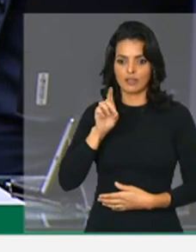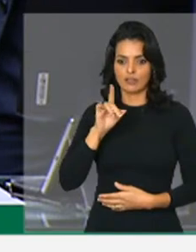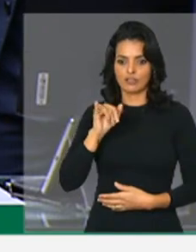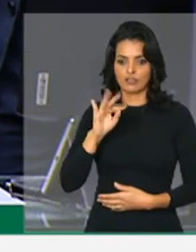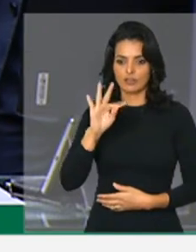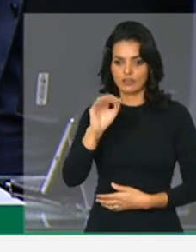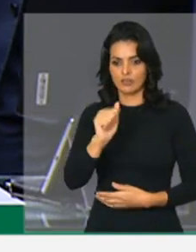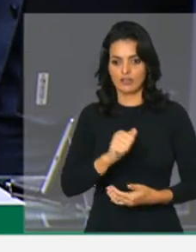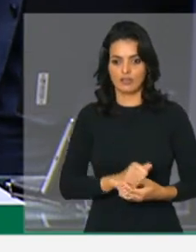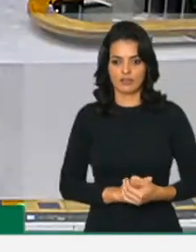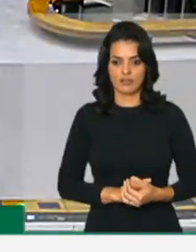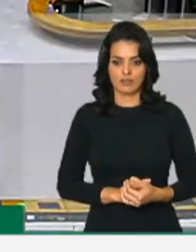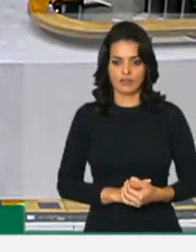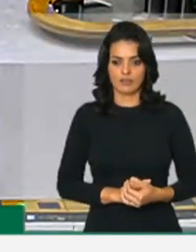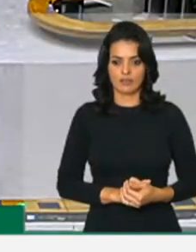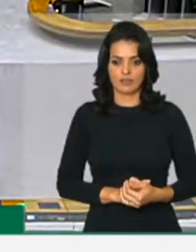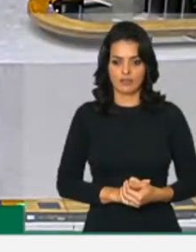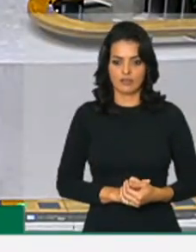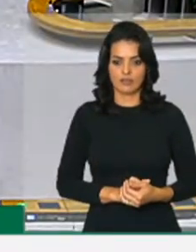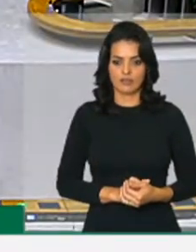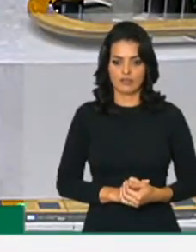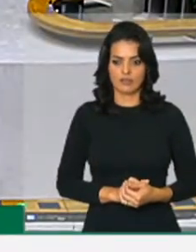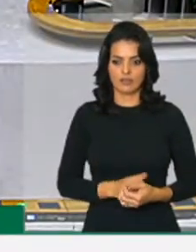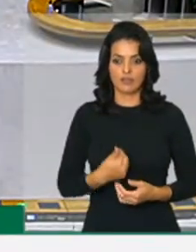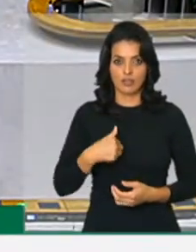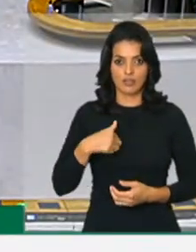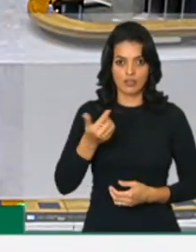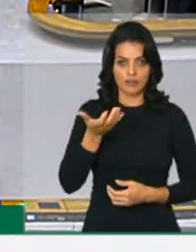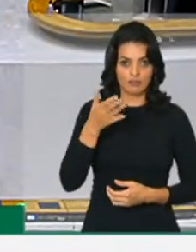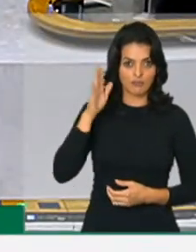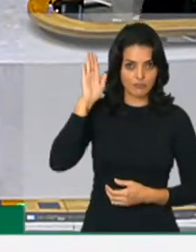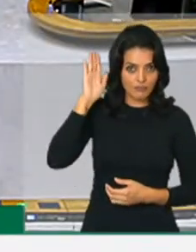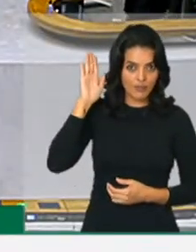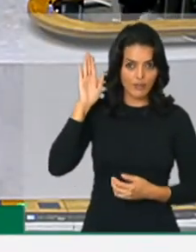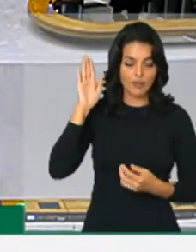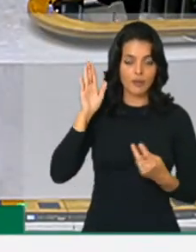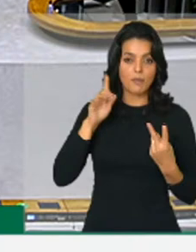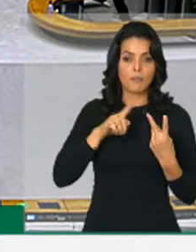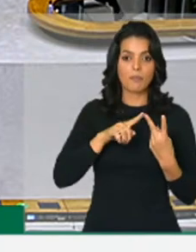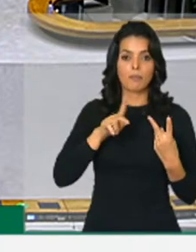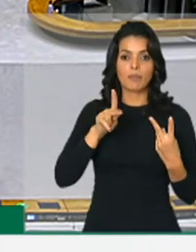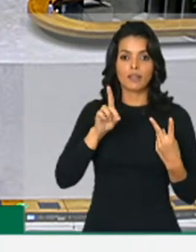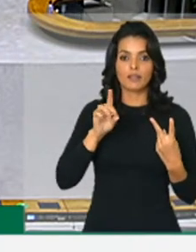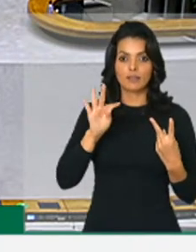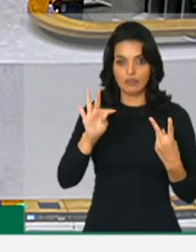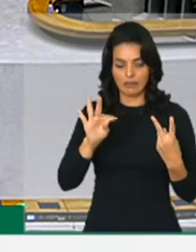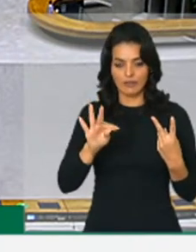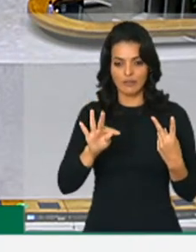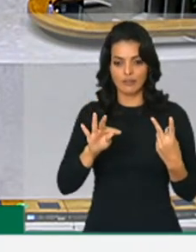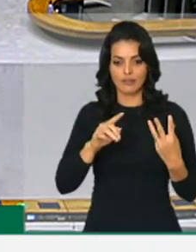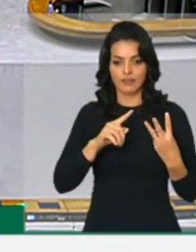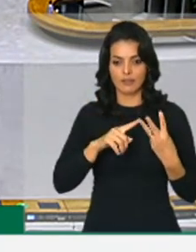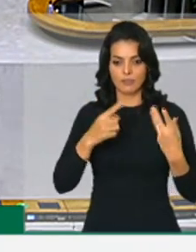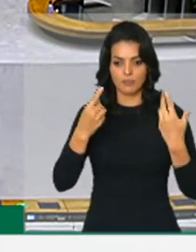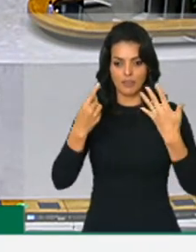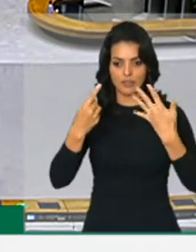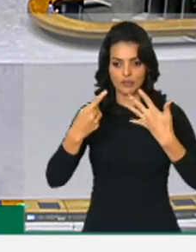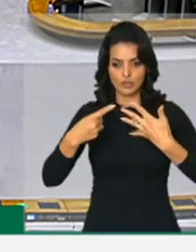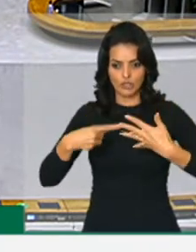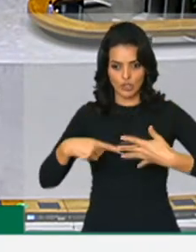[PRESIDENTE]: -- [DEPUTADA]: VAMOS LÁ. SENHOR PRESIDENTE, SENHORAS E SENHORES DEPUTADOS,